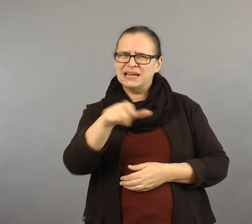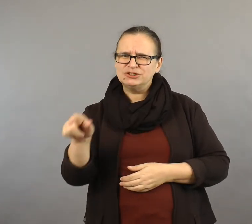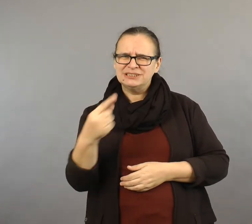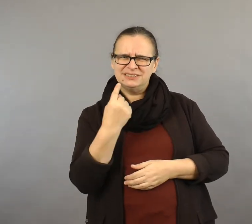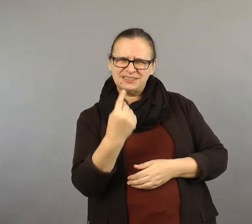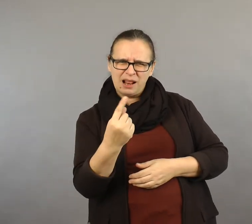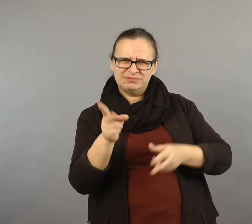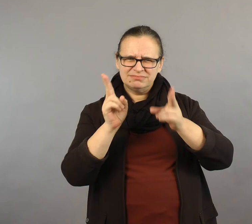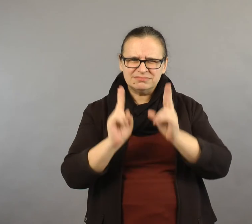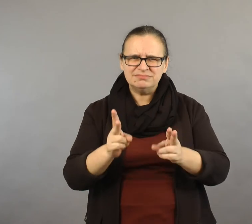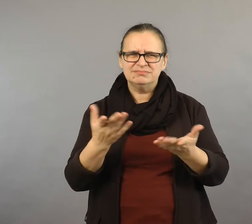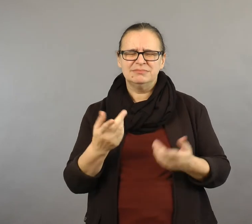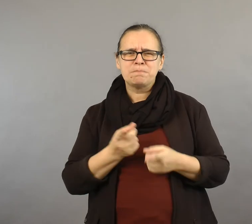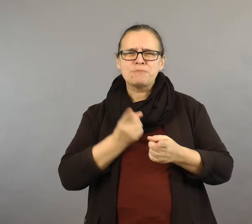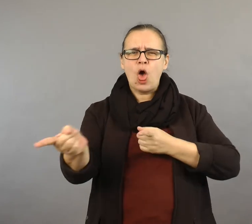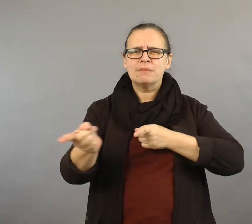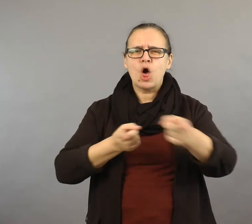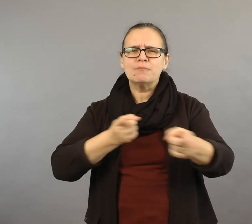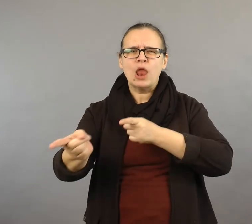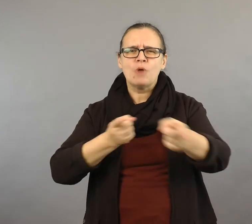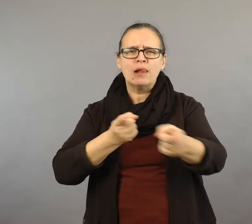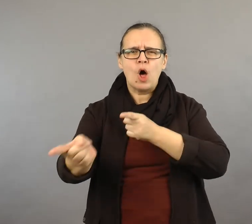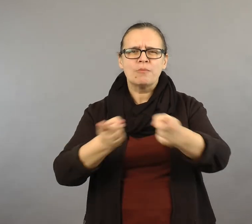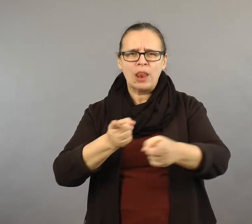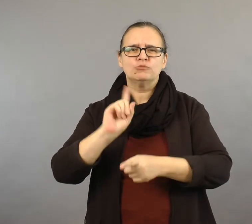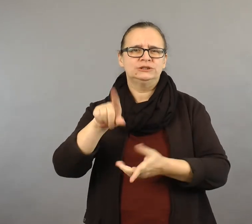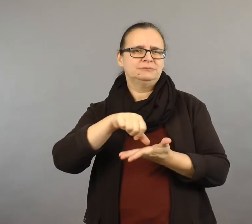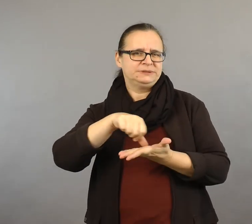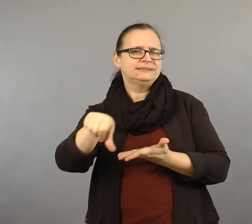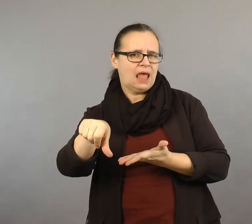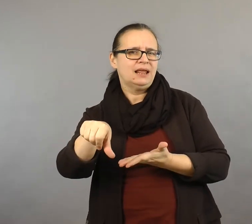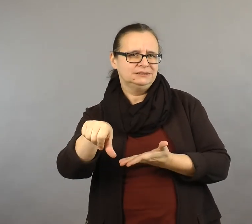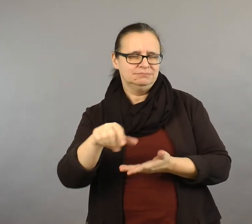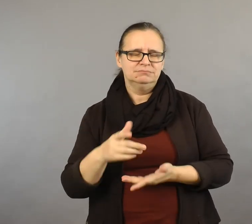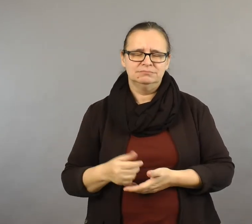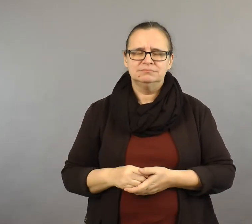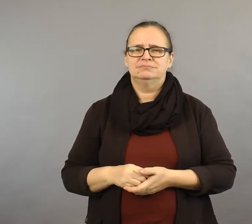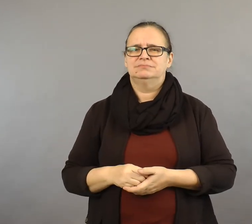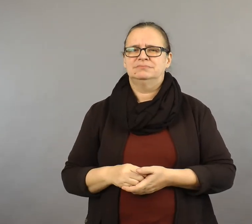Viele Menschen sind nicht zufrieden Weil sie für Müll-Entsorgung viel bezahlen müssen